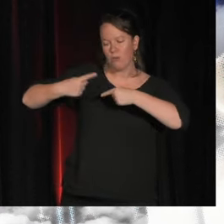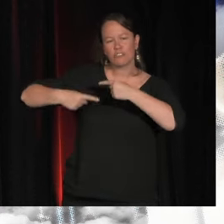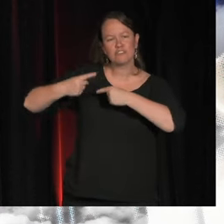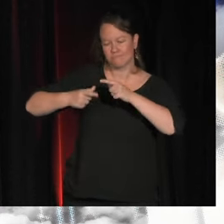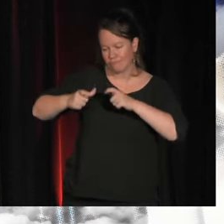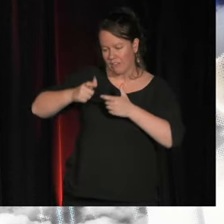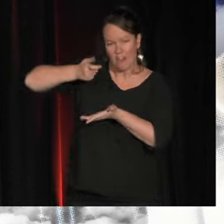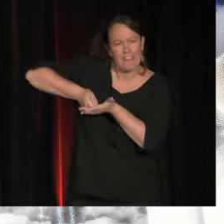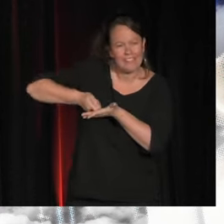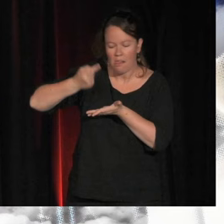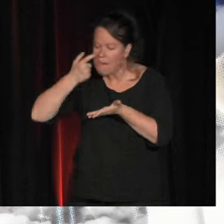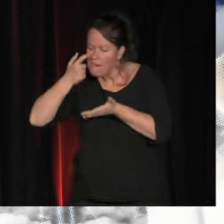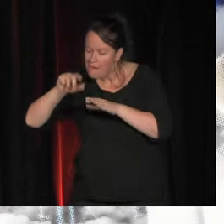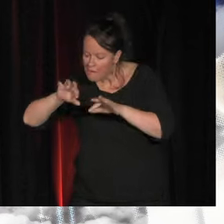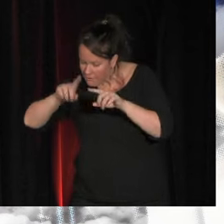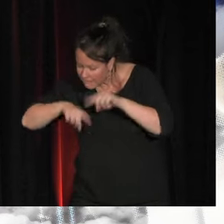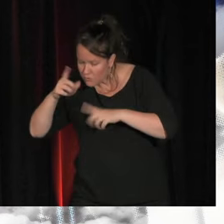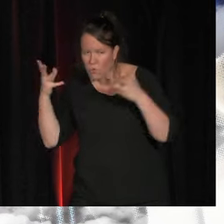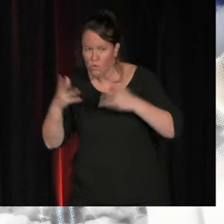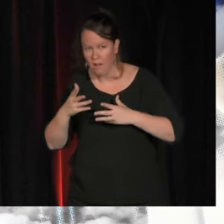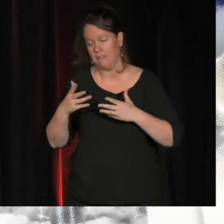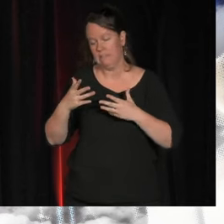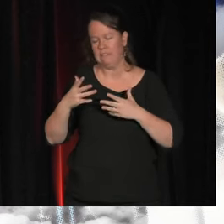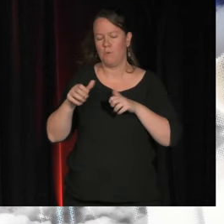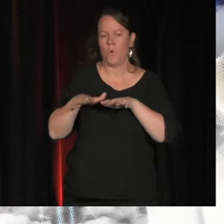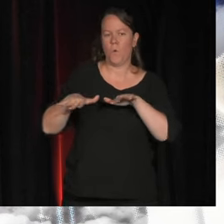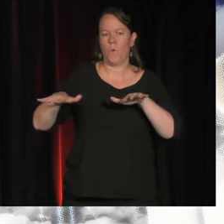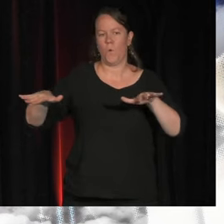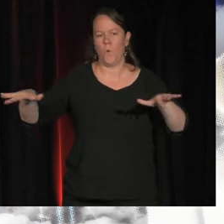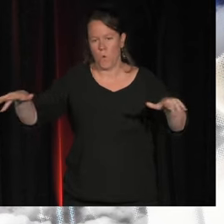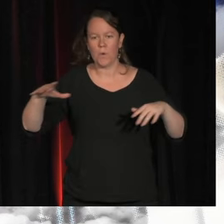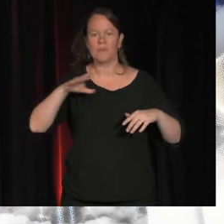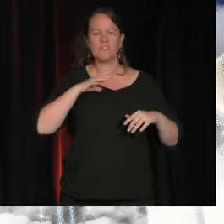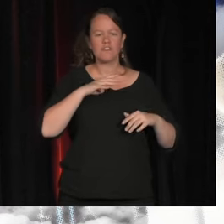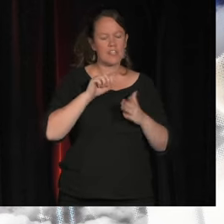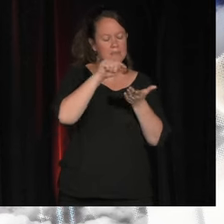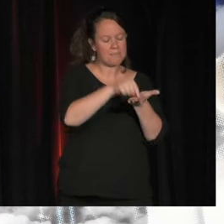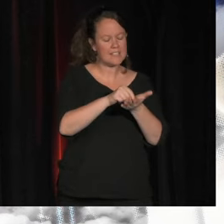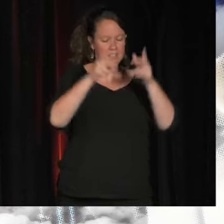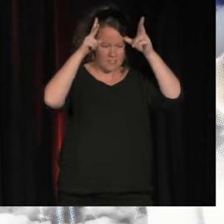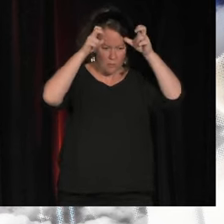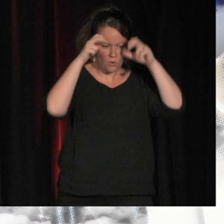Ça continue de grincer des dents en 2012, quand il y a Diablo III qui sort, avec la fameuse erreur 37, le jeu était un full jeu en ligne.